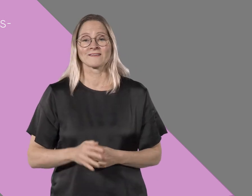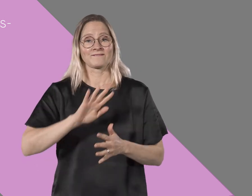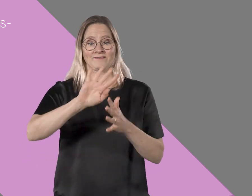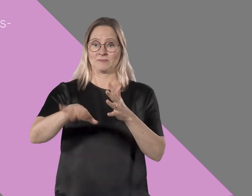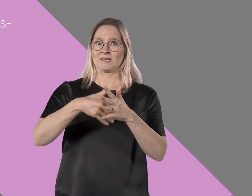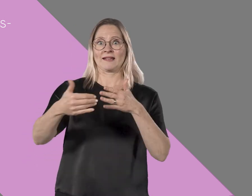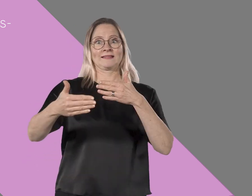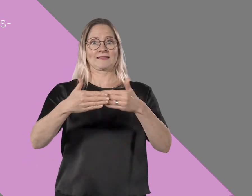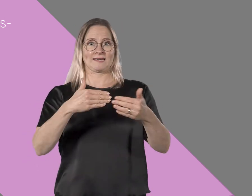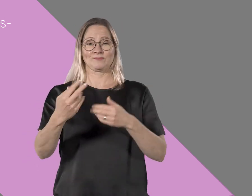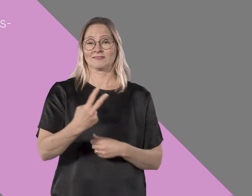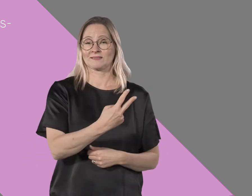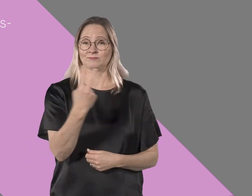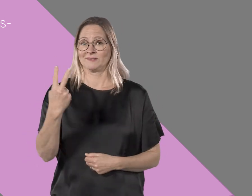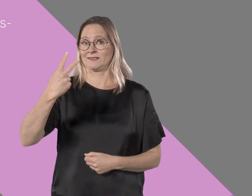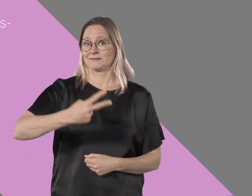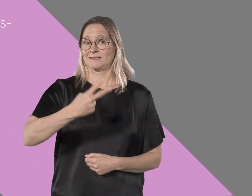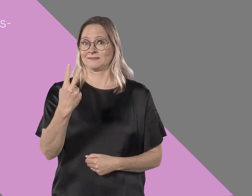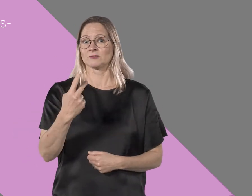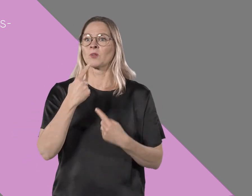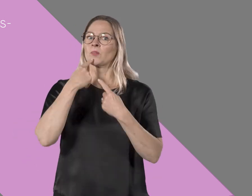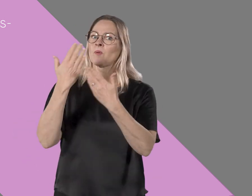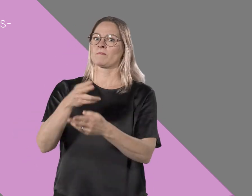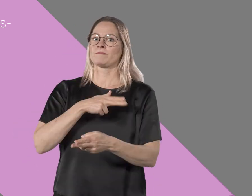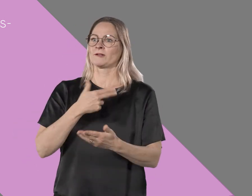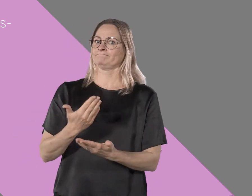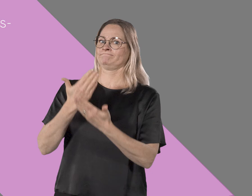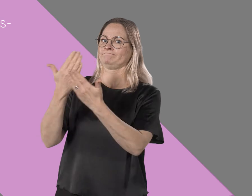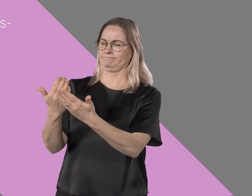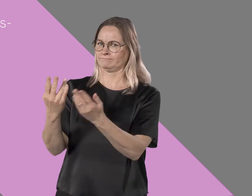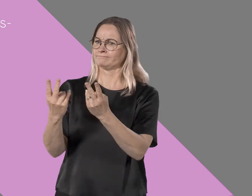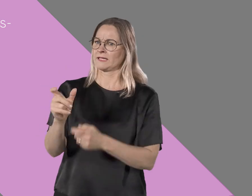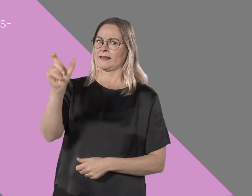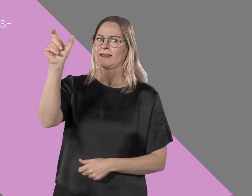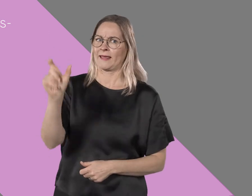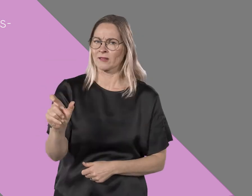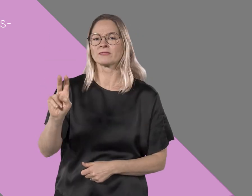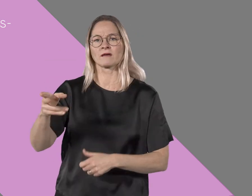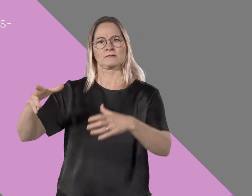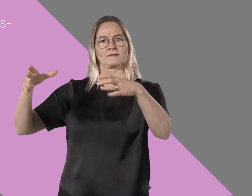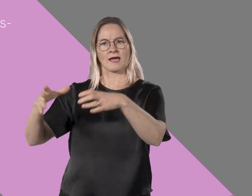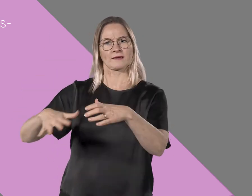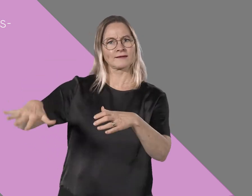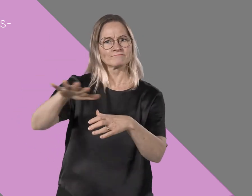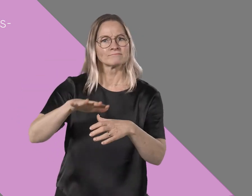Viittomakieliteko 2022 -tunnustuspalkinto myönnetään henkilölle tai taholle, -